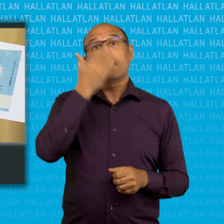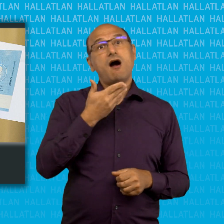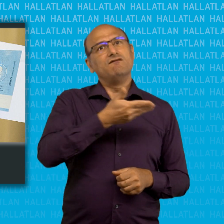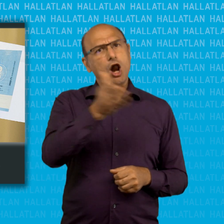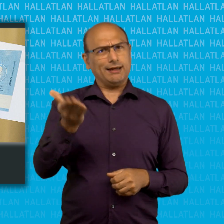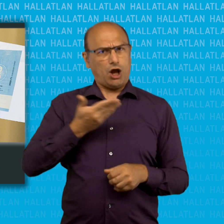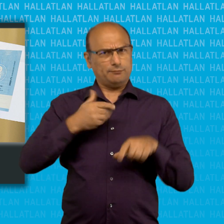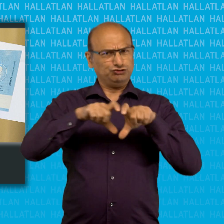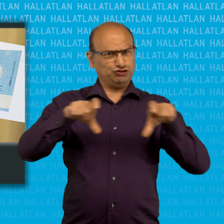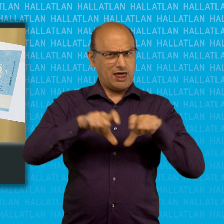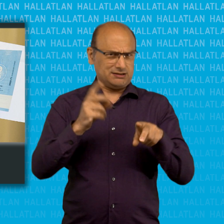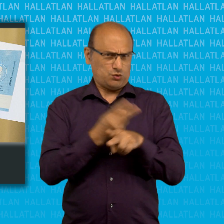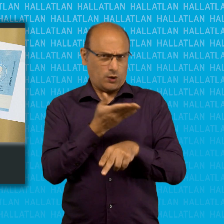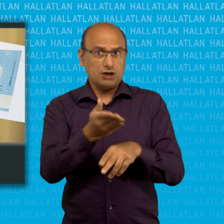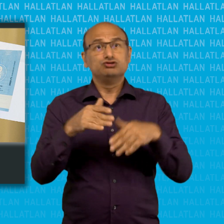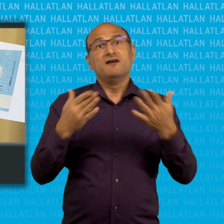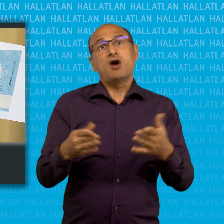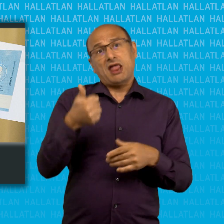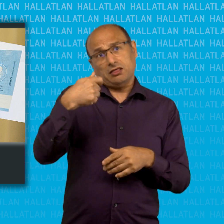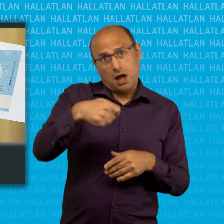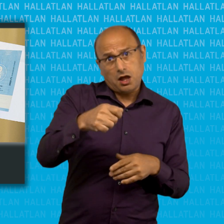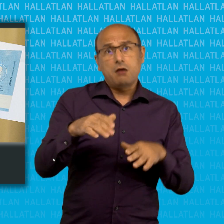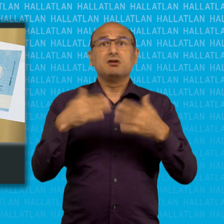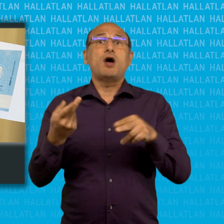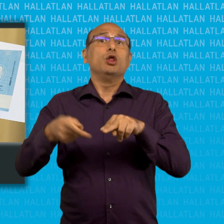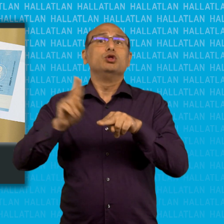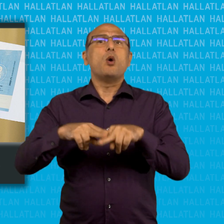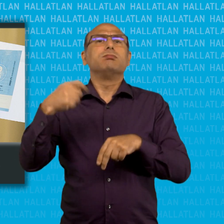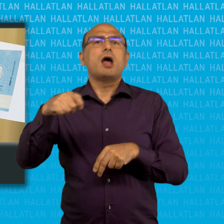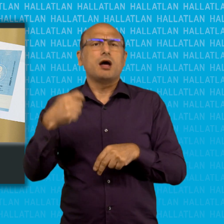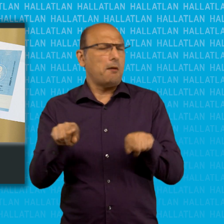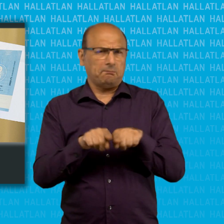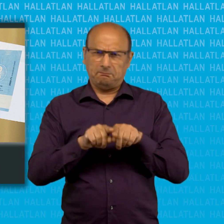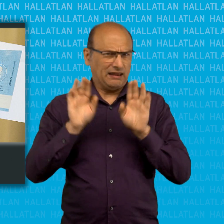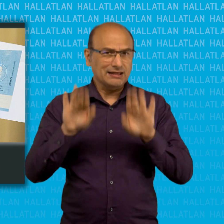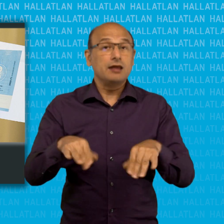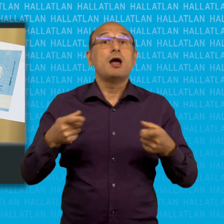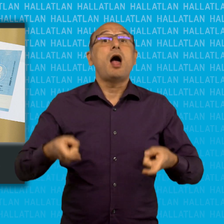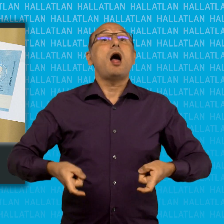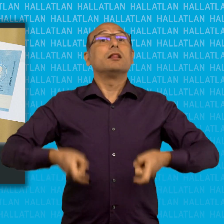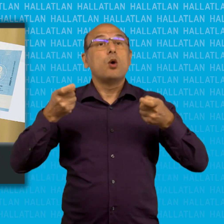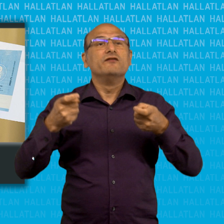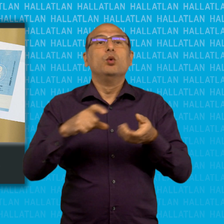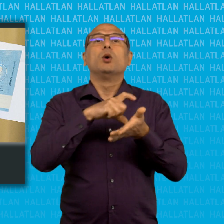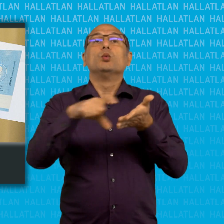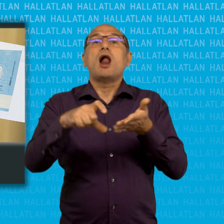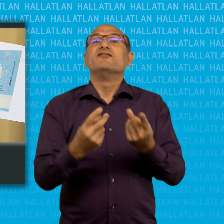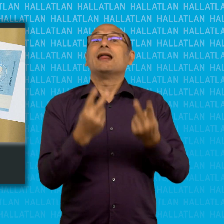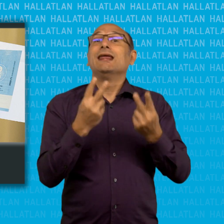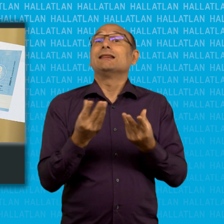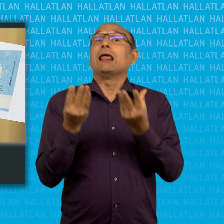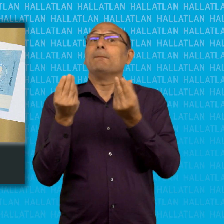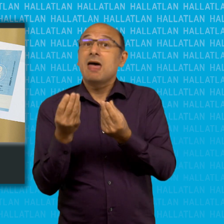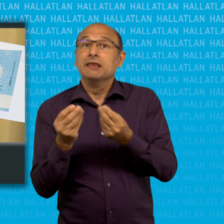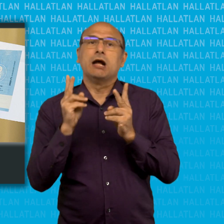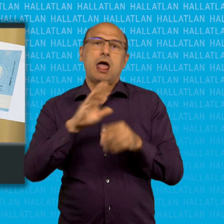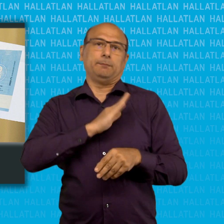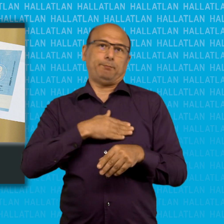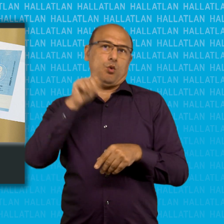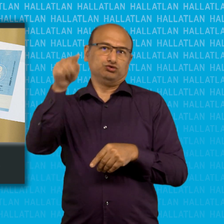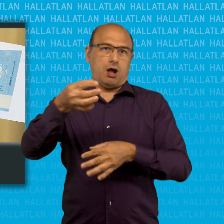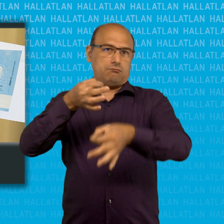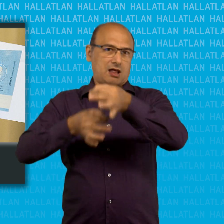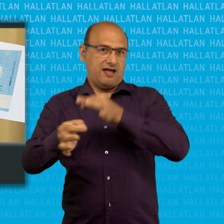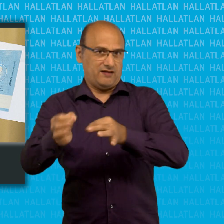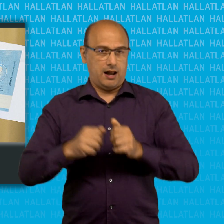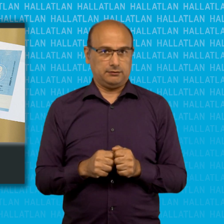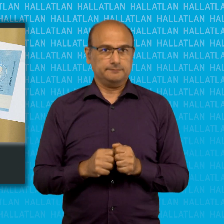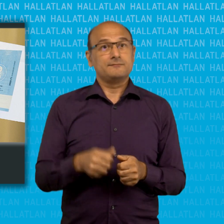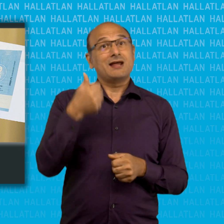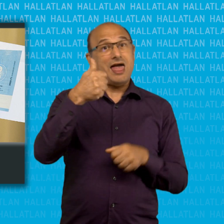Egy csekk befizetéséhez több utalvány is elfogadható, több csekk is együttesen befizethető több utalvánnyal.